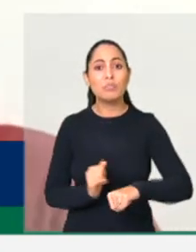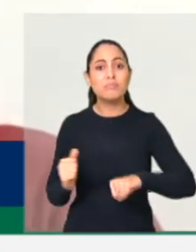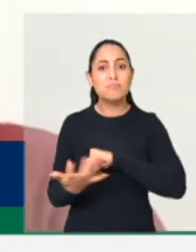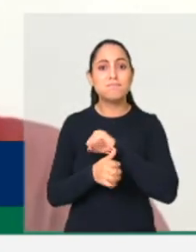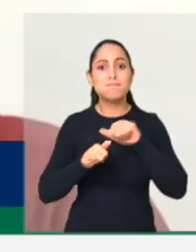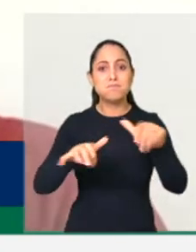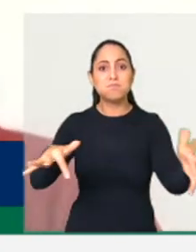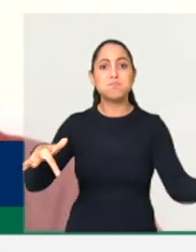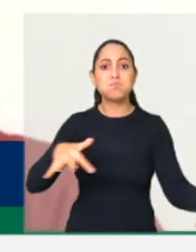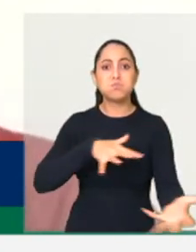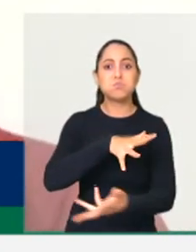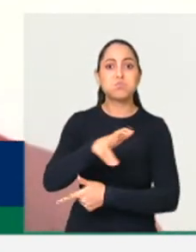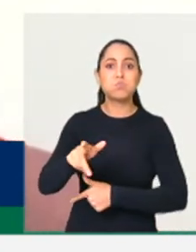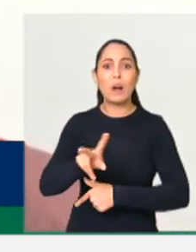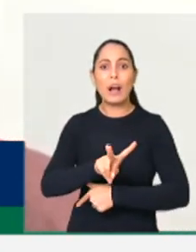DEBÊNTURES PARA RETOMAR ATIVIDADE. PORTANTO SE OS